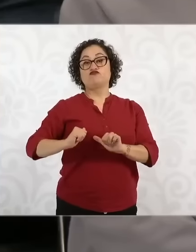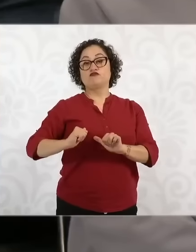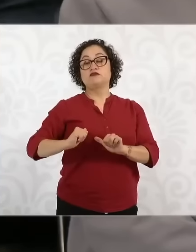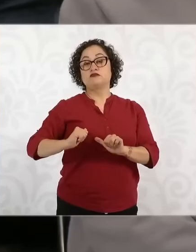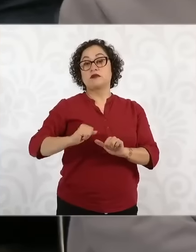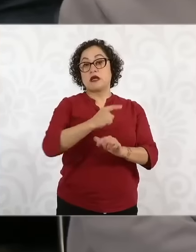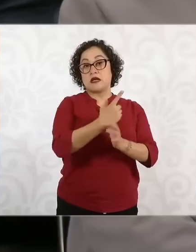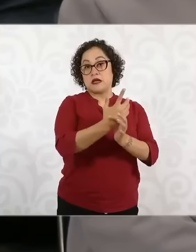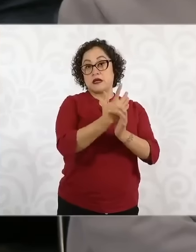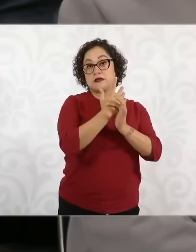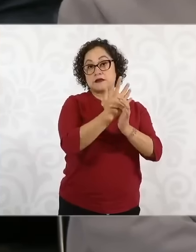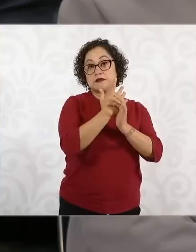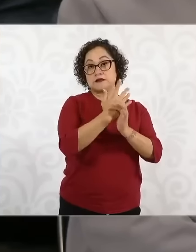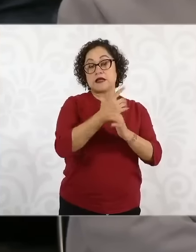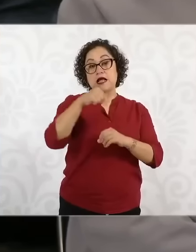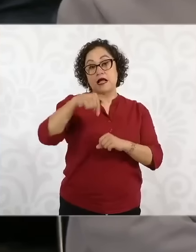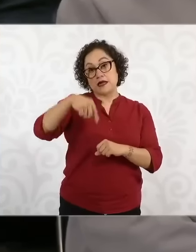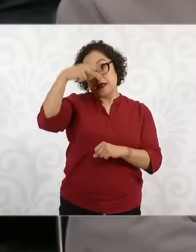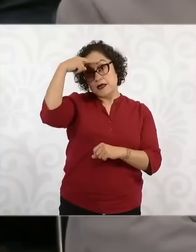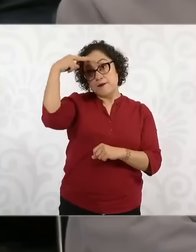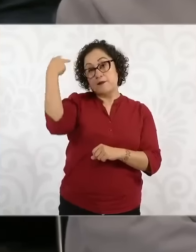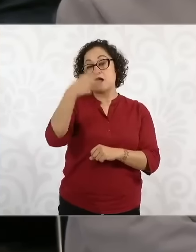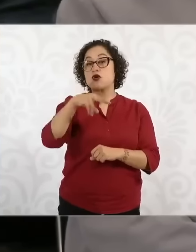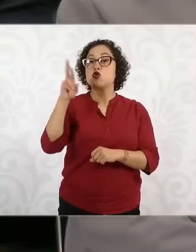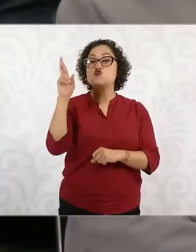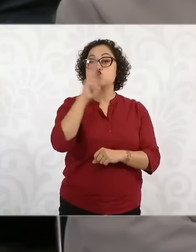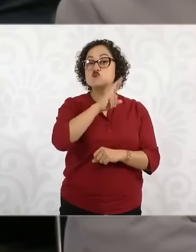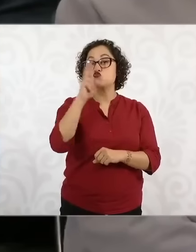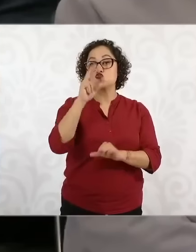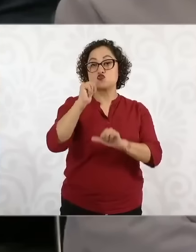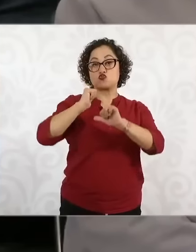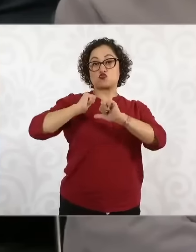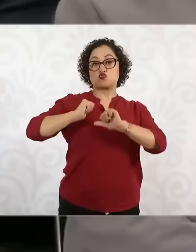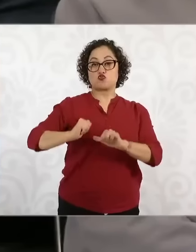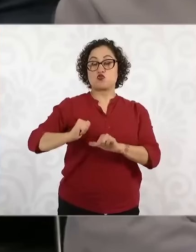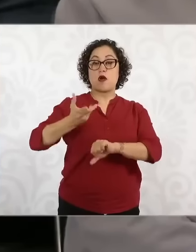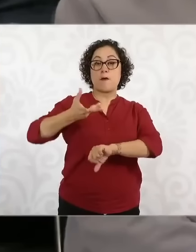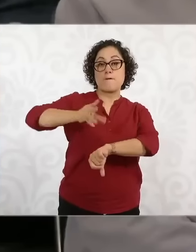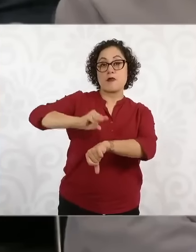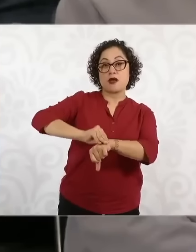de espías rusos, ¿no?, con acreditación diplomática. ¿Suierno tiene conocimiento